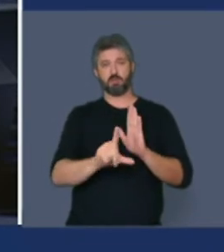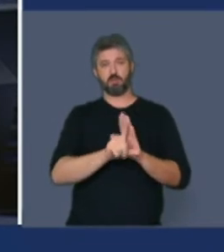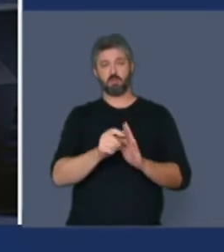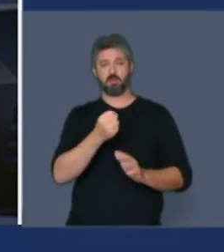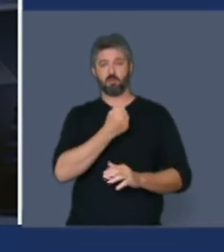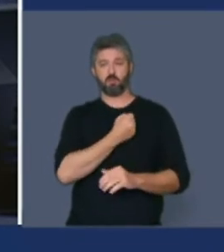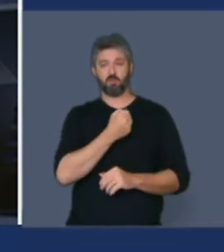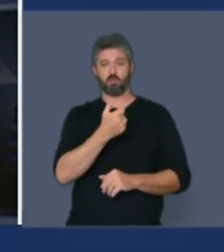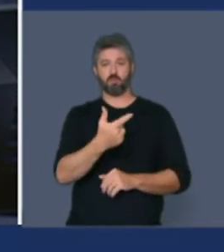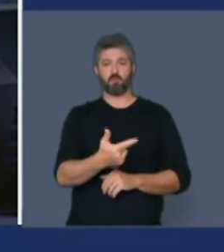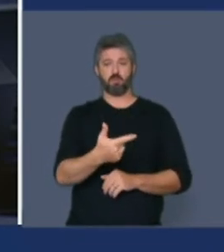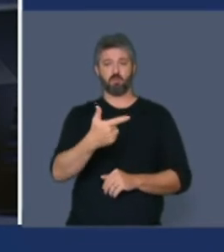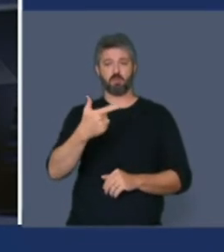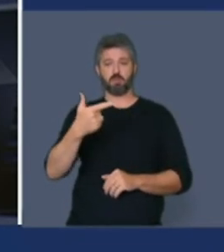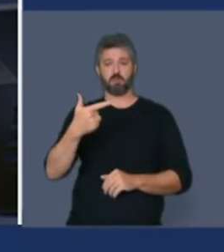APRECIAÇÃO DO PROJETO DE LEI N° QUE ALTERA A LEGISLAÇÃO